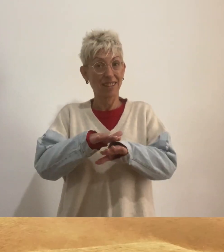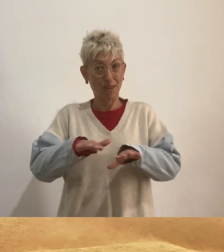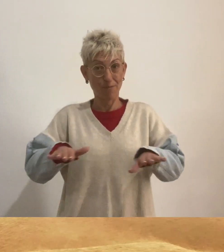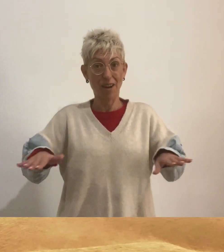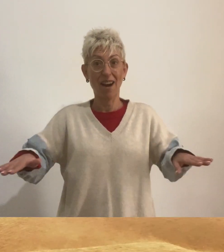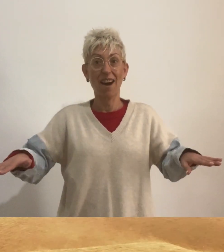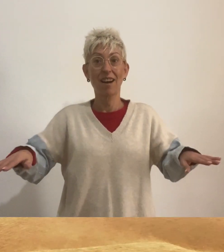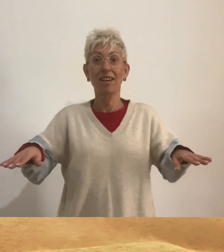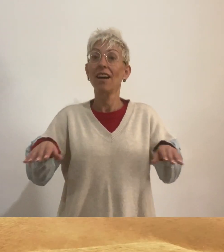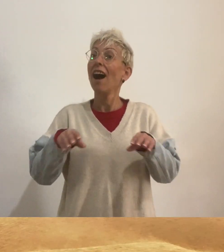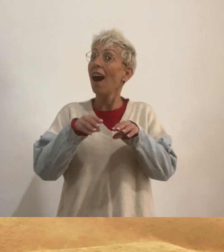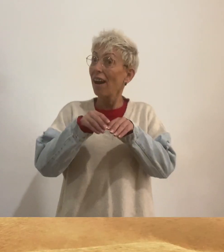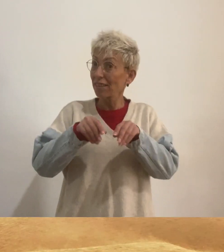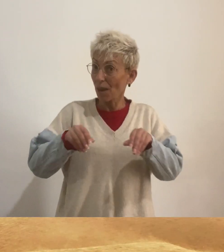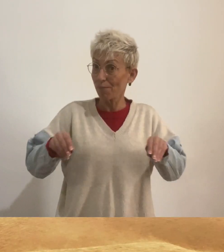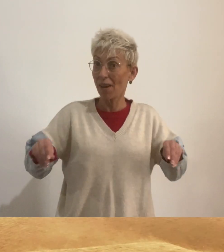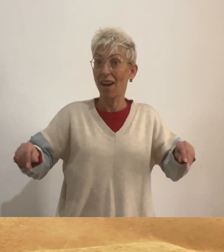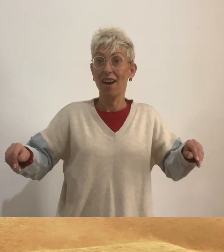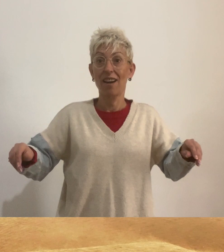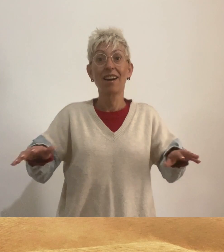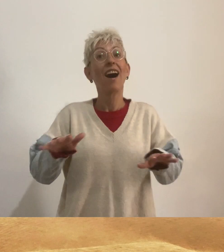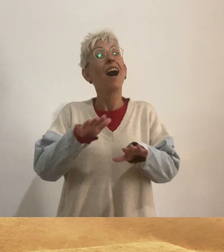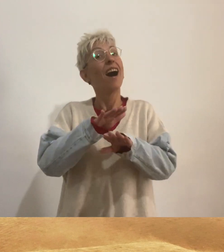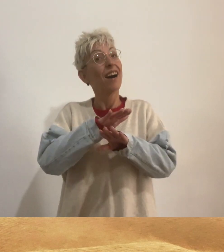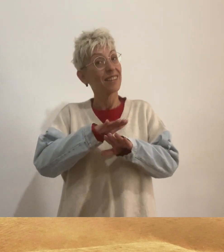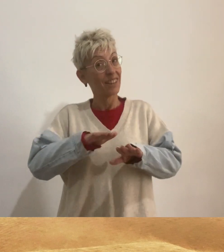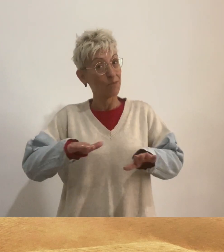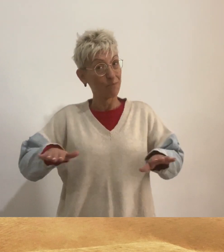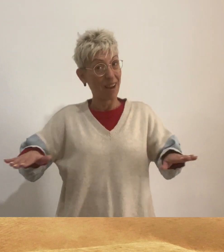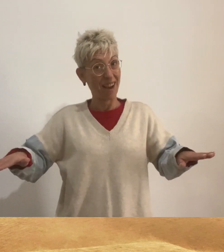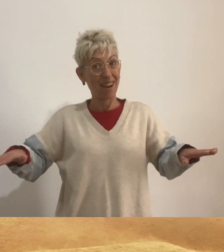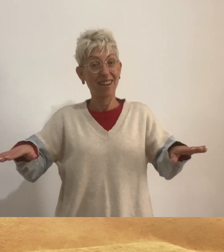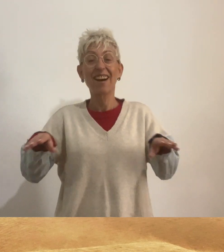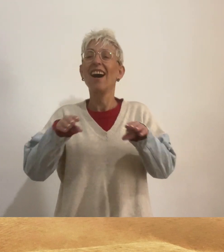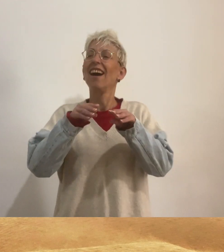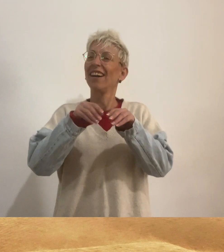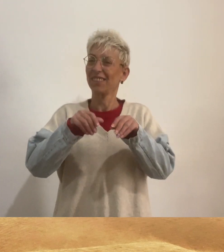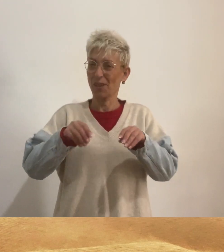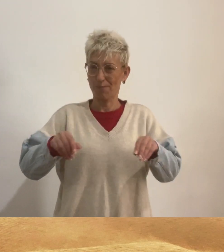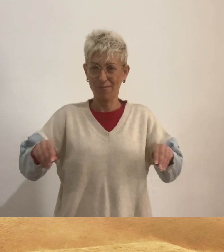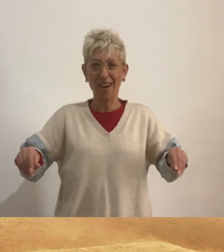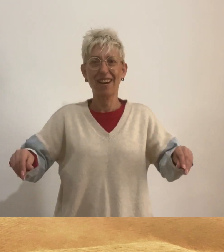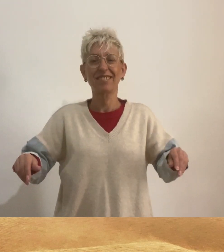אדמה